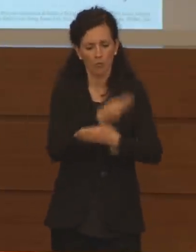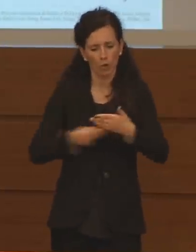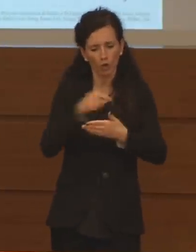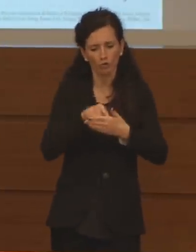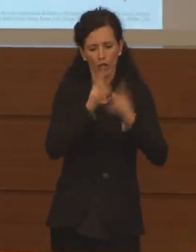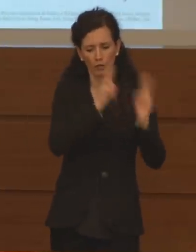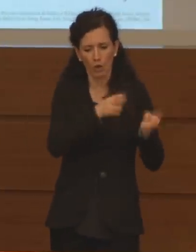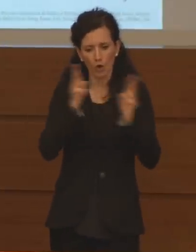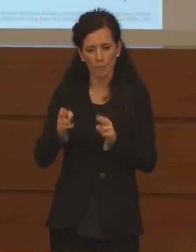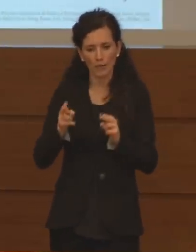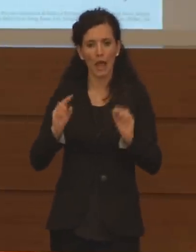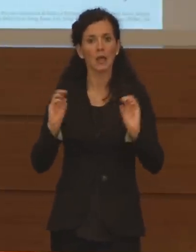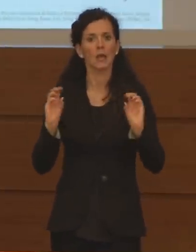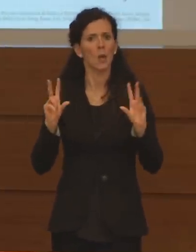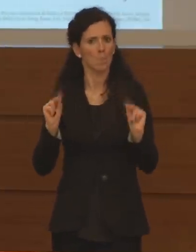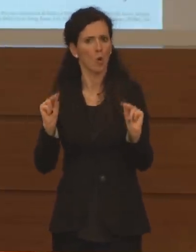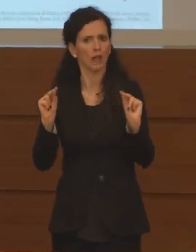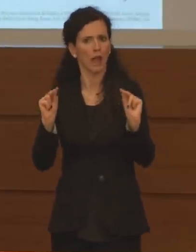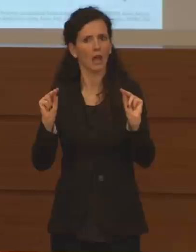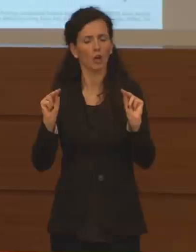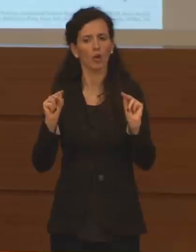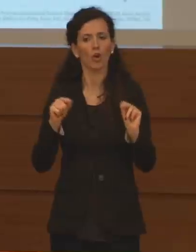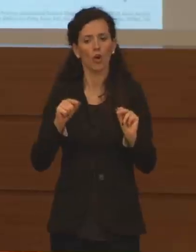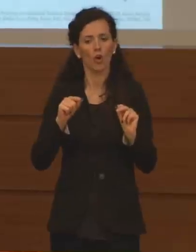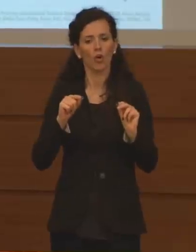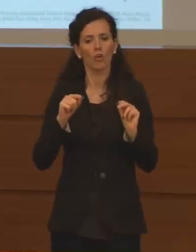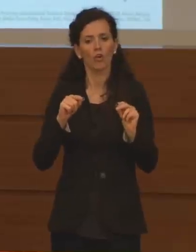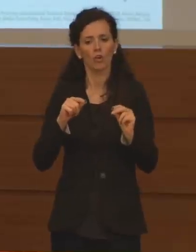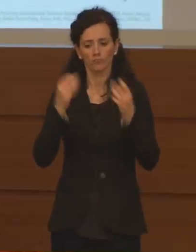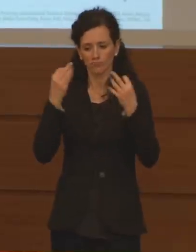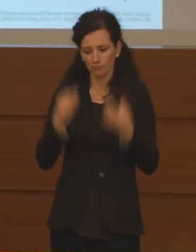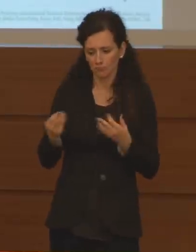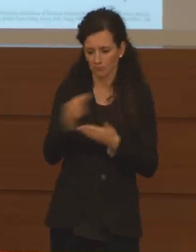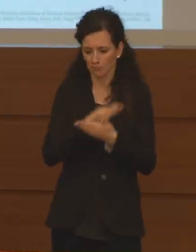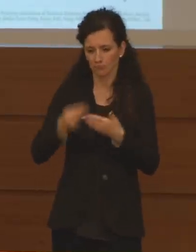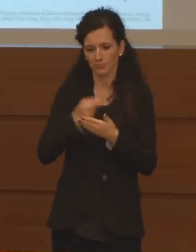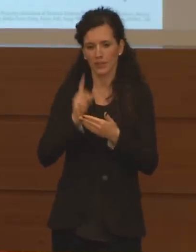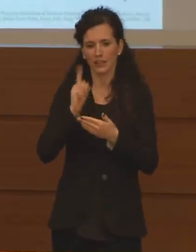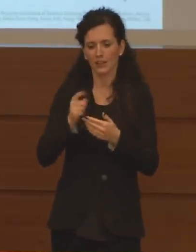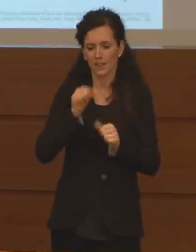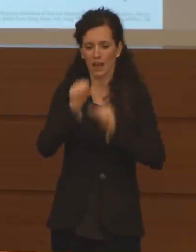moderni perché si è fatta un'operazione di ridimensionamento dell'offerta